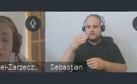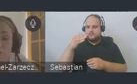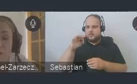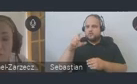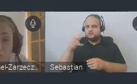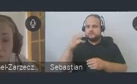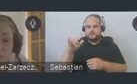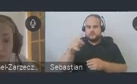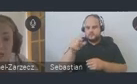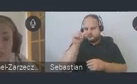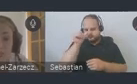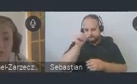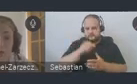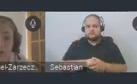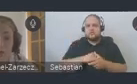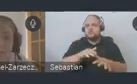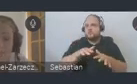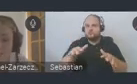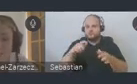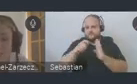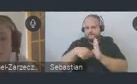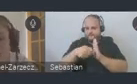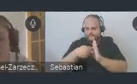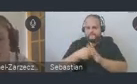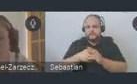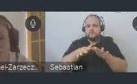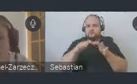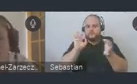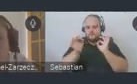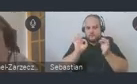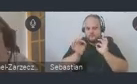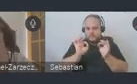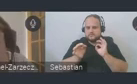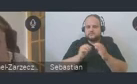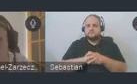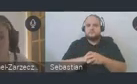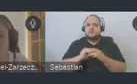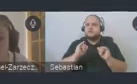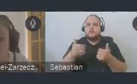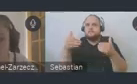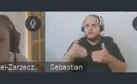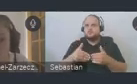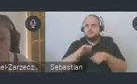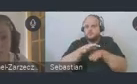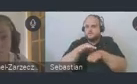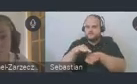Tutaj mamy dużo tutoriali, dużo informacji i też wskazówek, jak możemy prowadzić warsztaty.